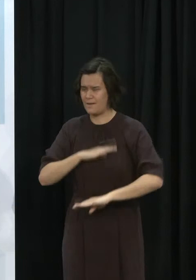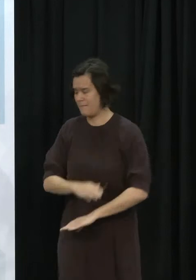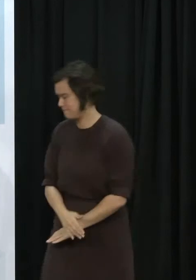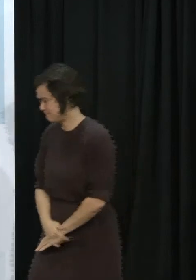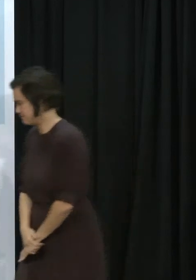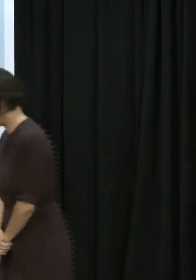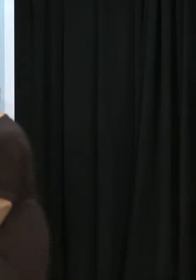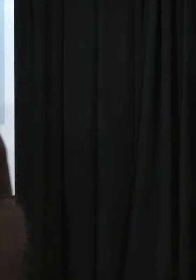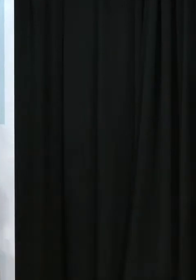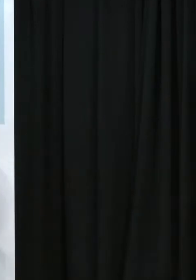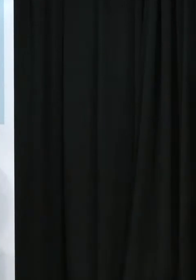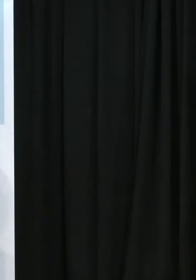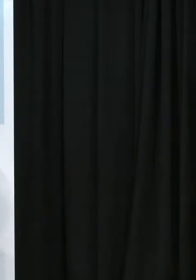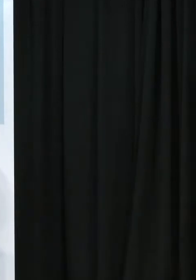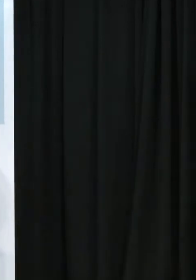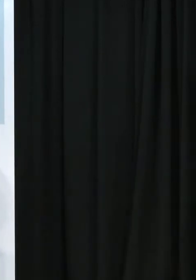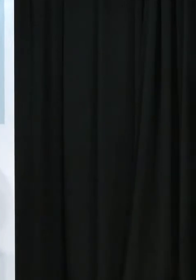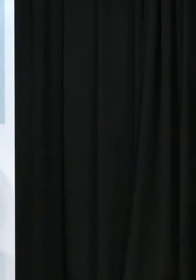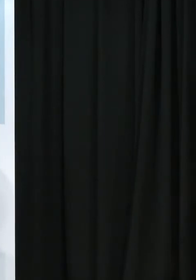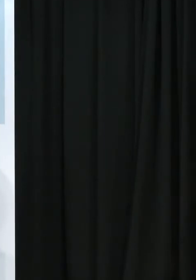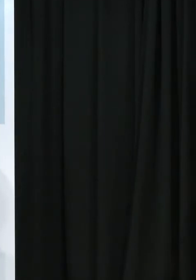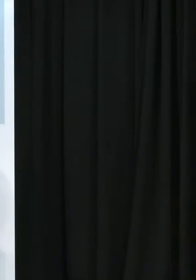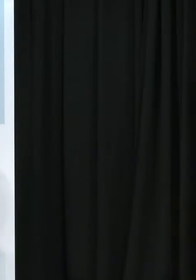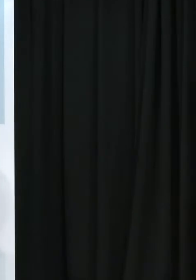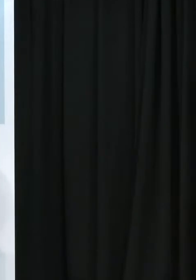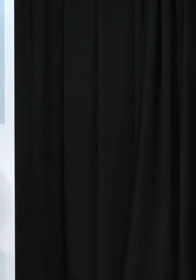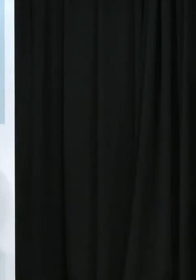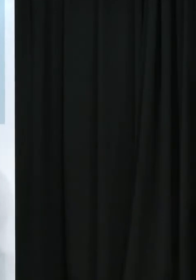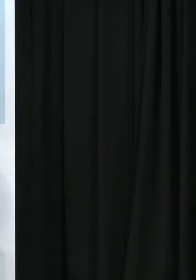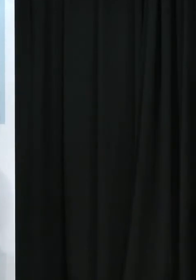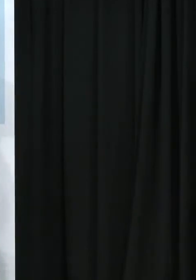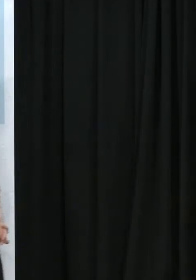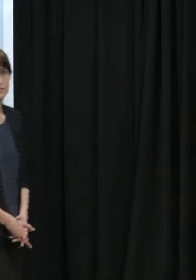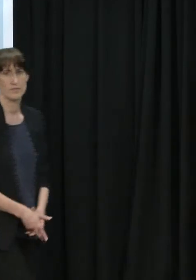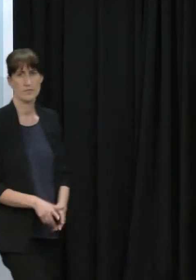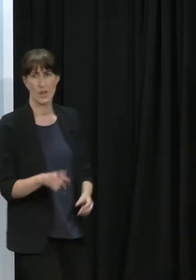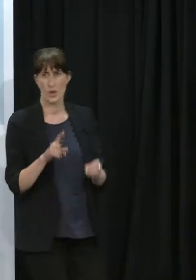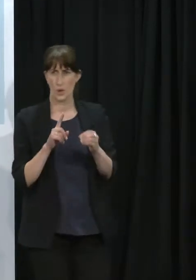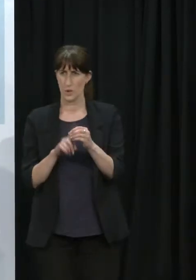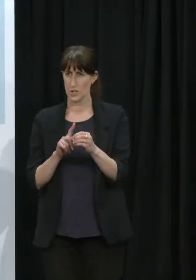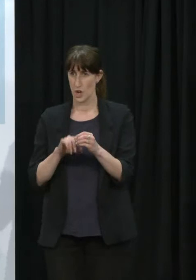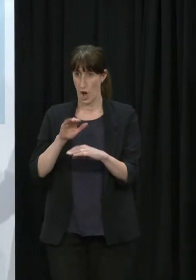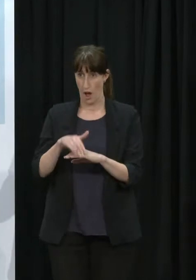tapahia a maatau mahi hospo i